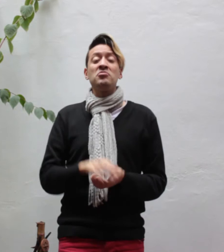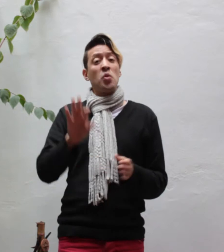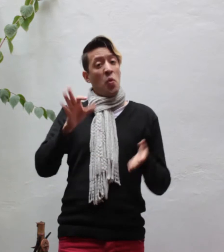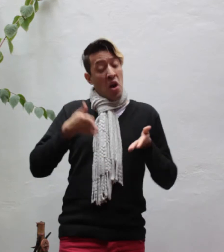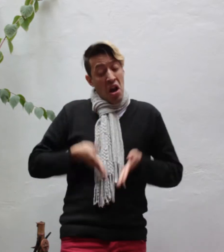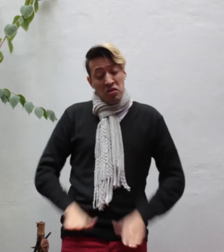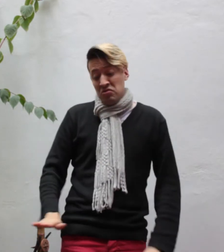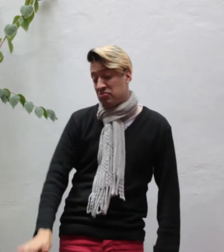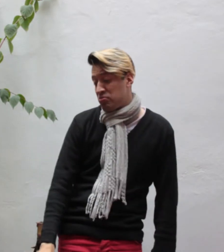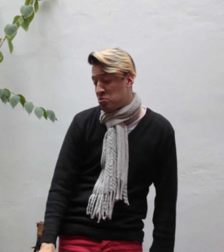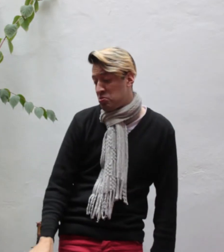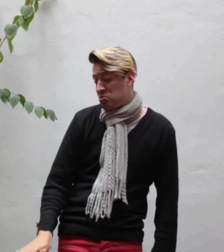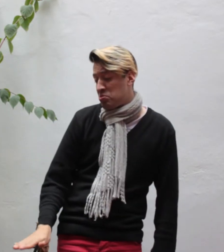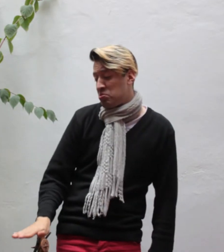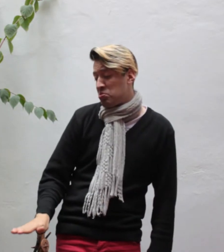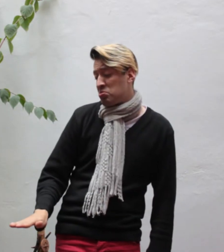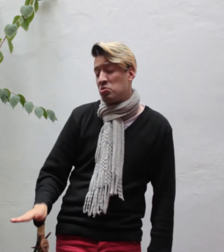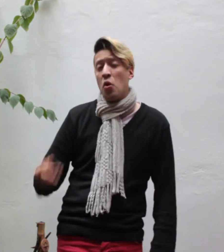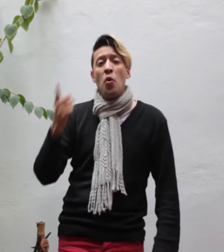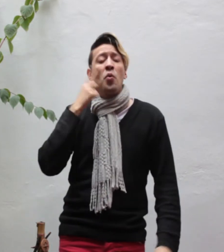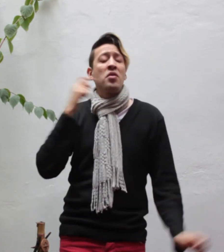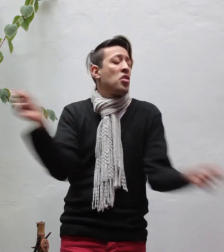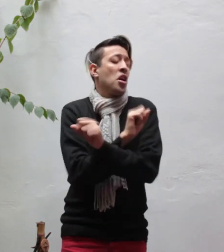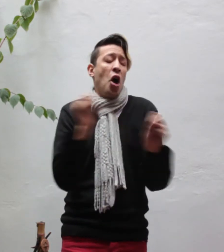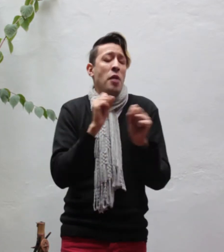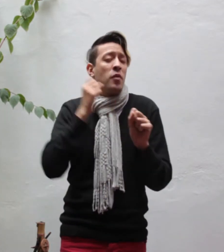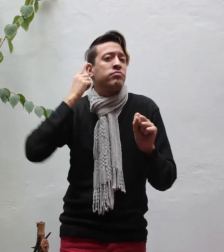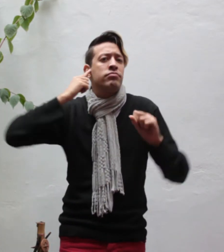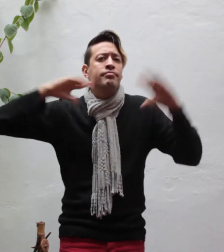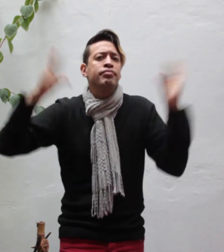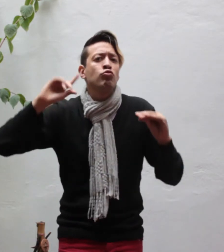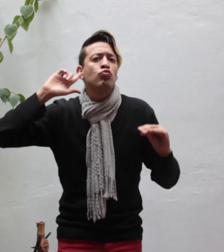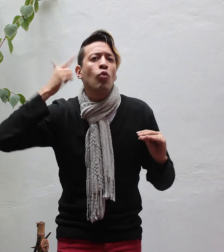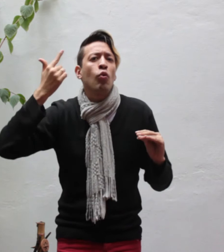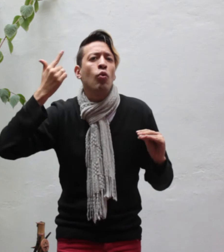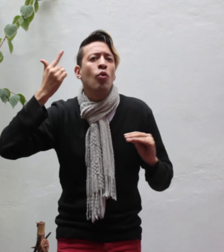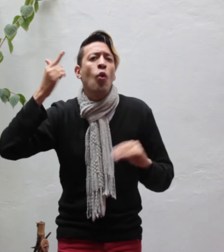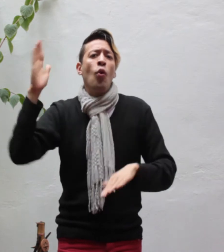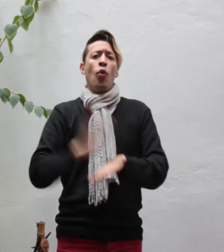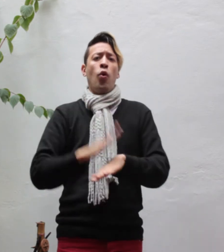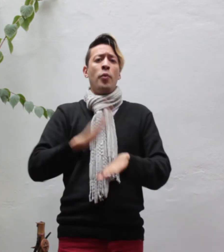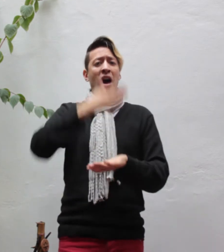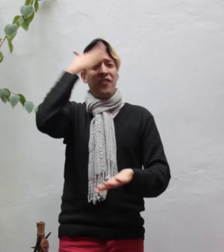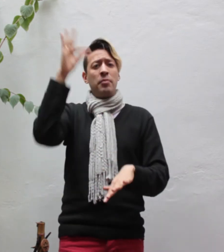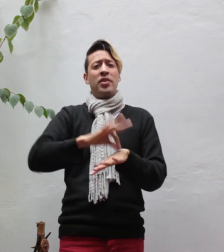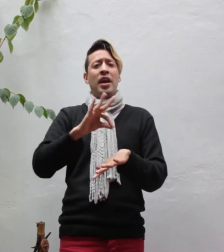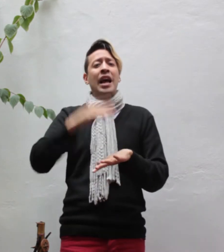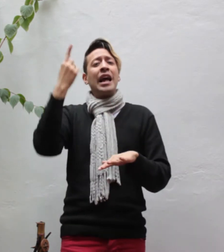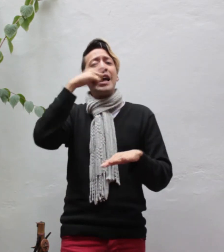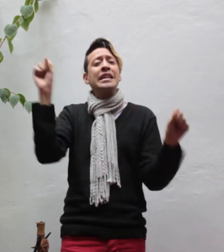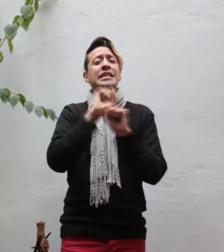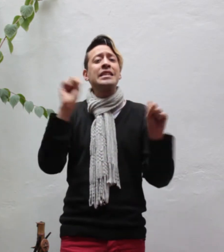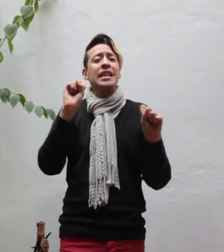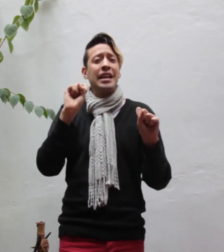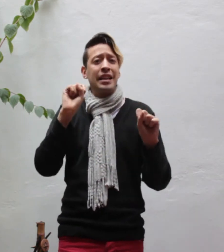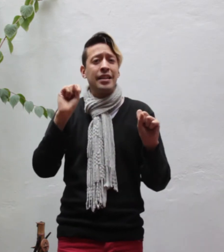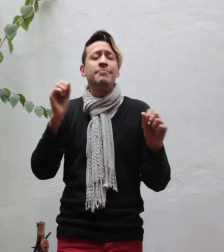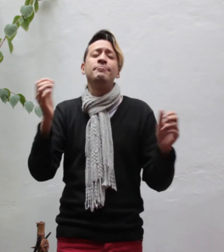De chiquito, se quedó Sordo a causa de meningitis.